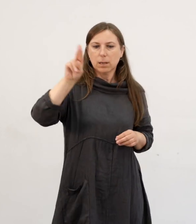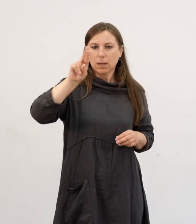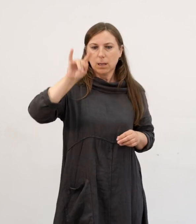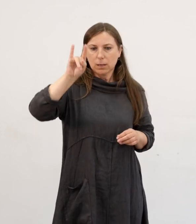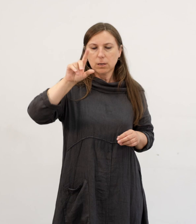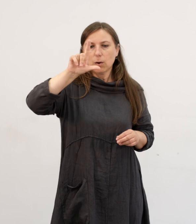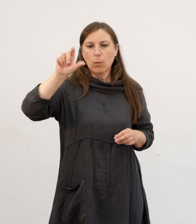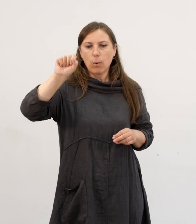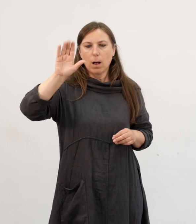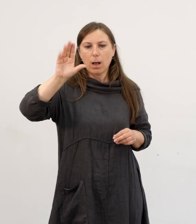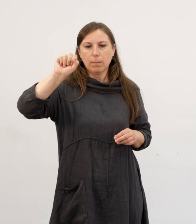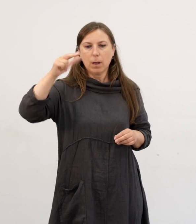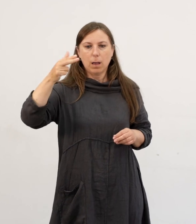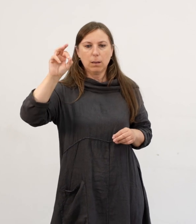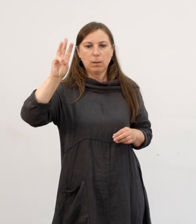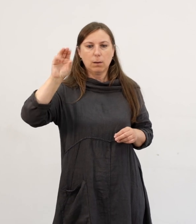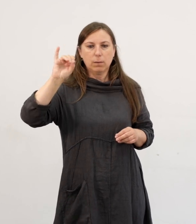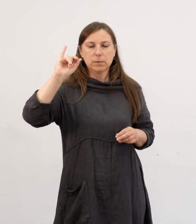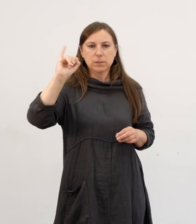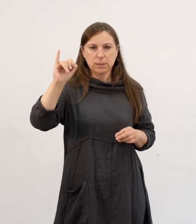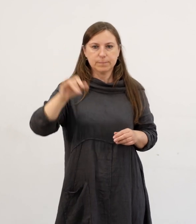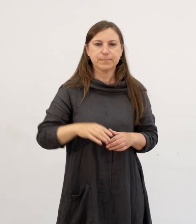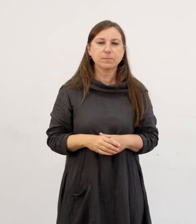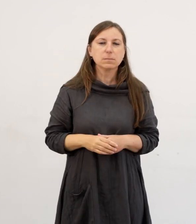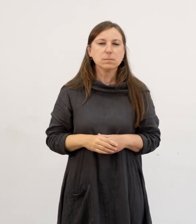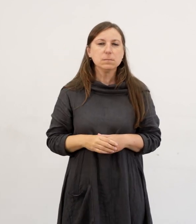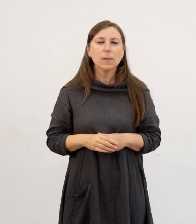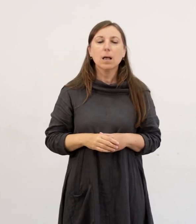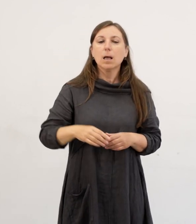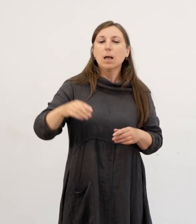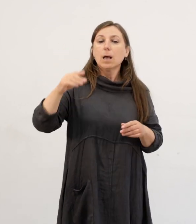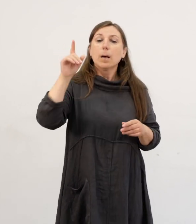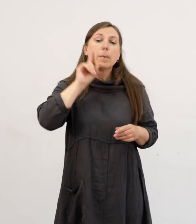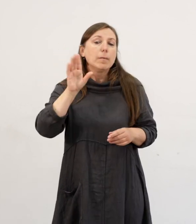Wydaje się, że artysta wzorował się na portretach Branickiego z epoki.